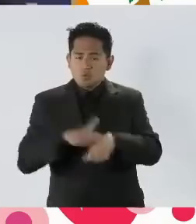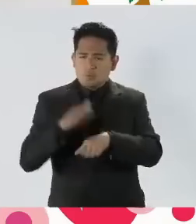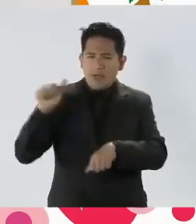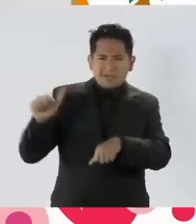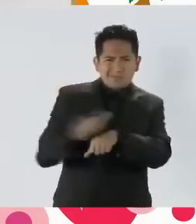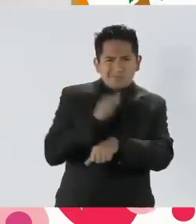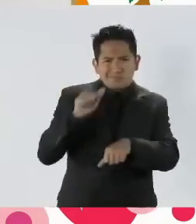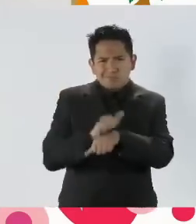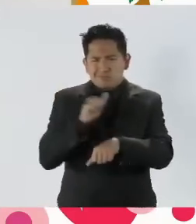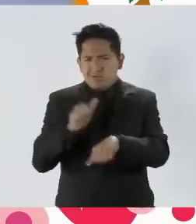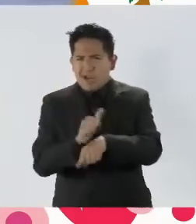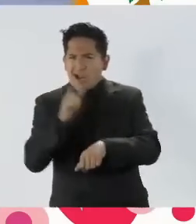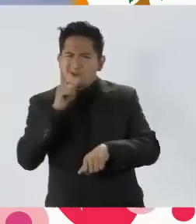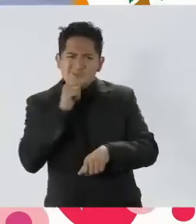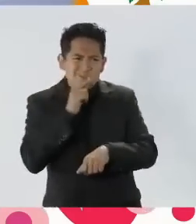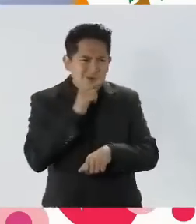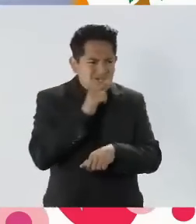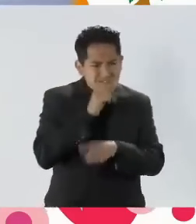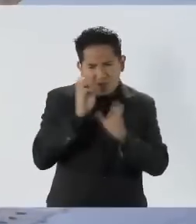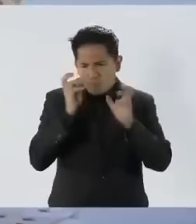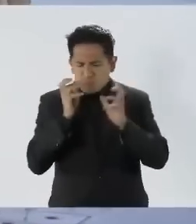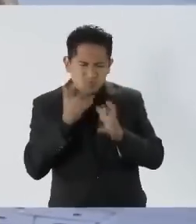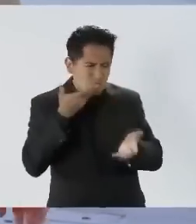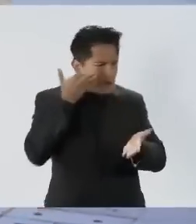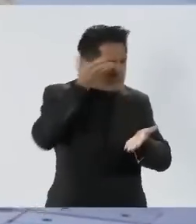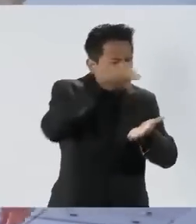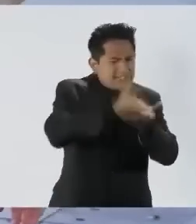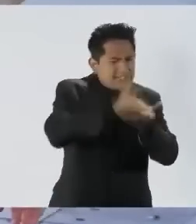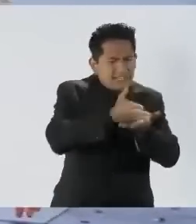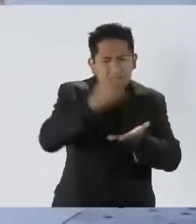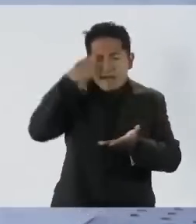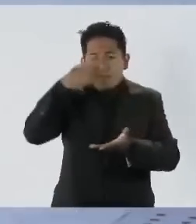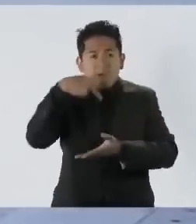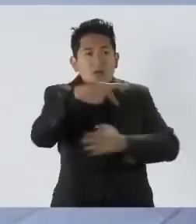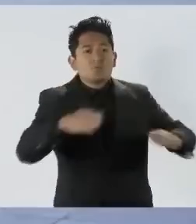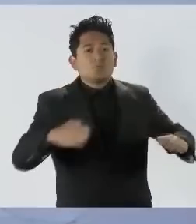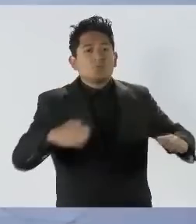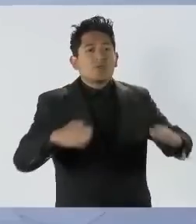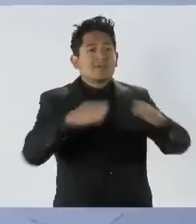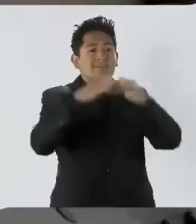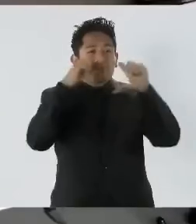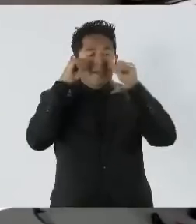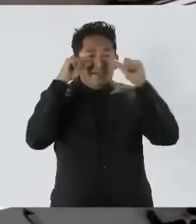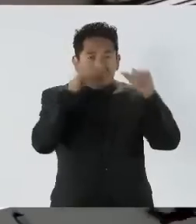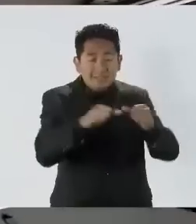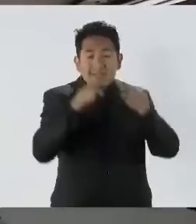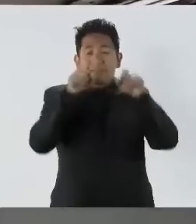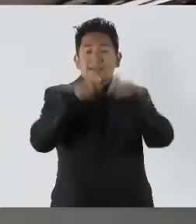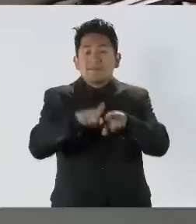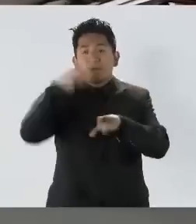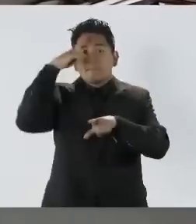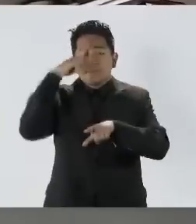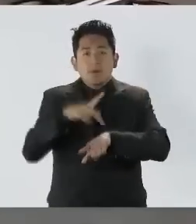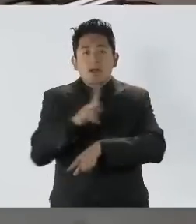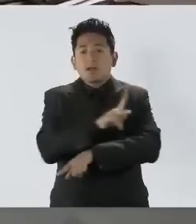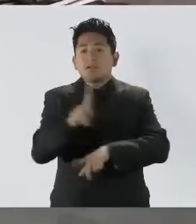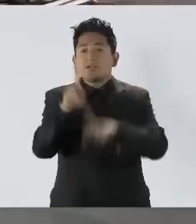mayor capacidad para atender emergencias y para que la ciudadanía evalúe mensualmente